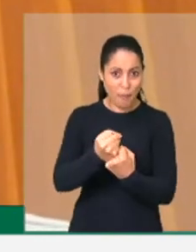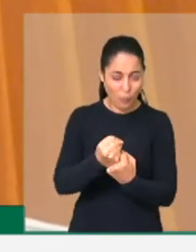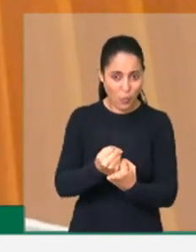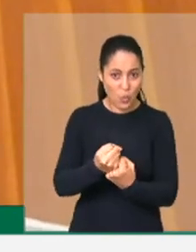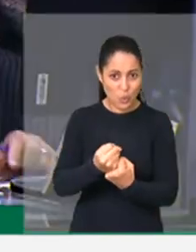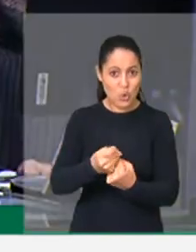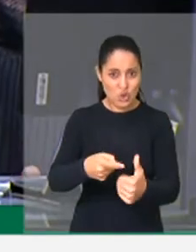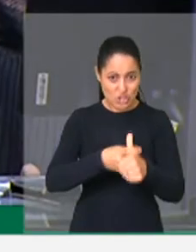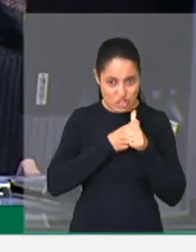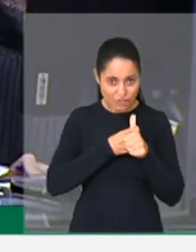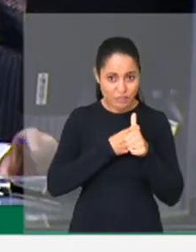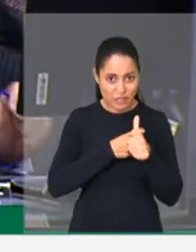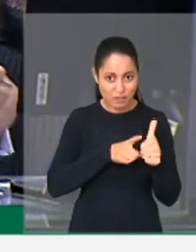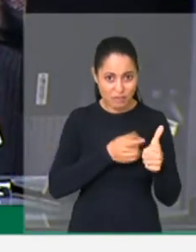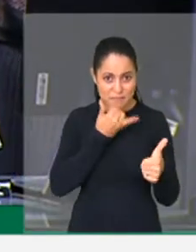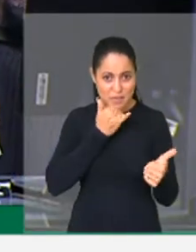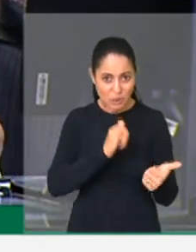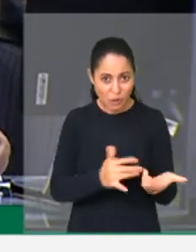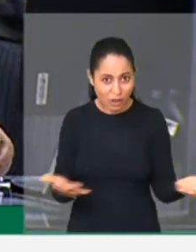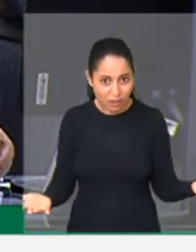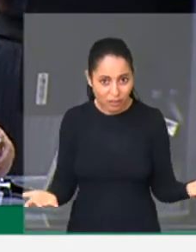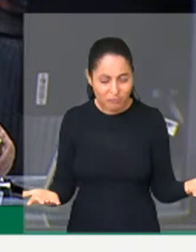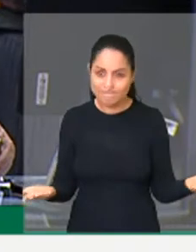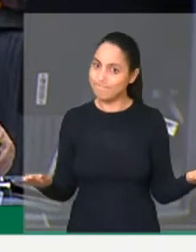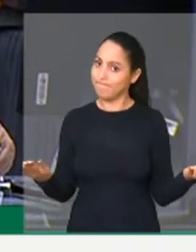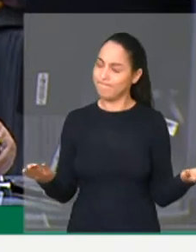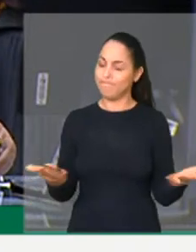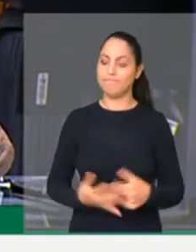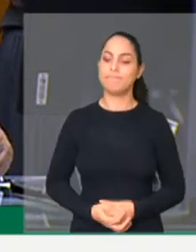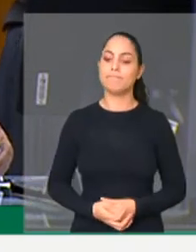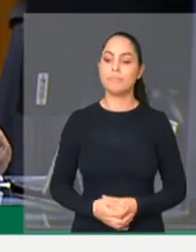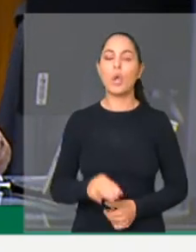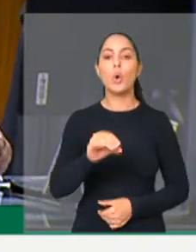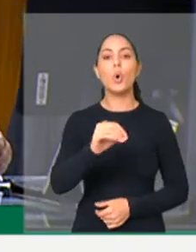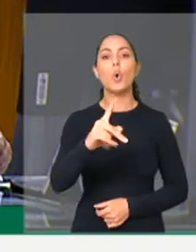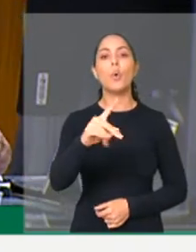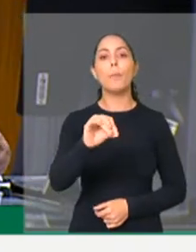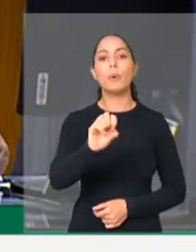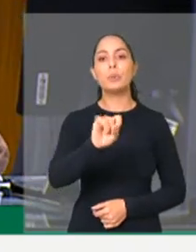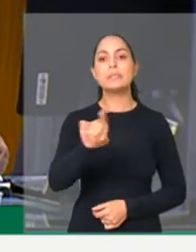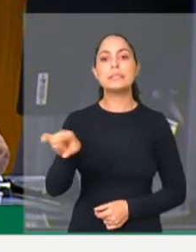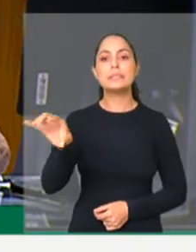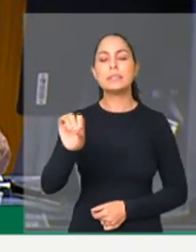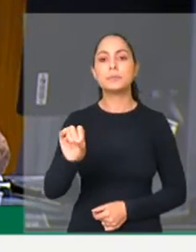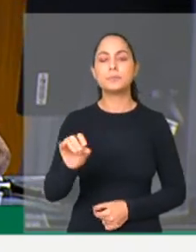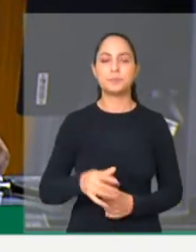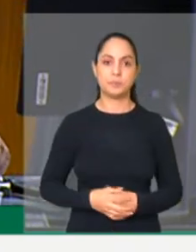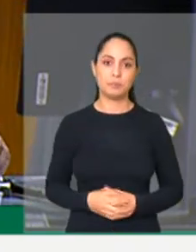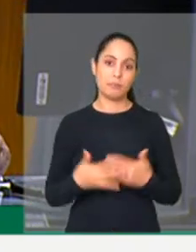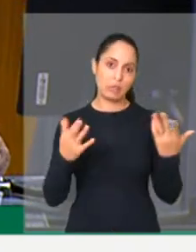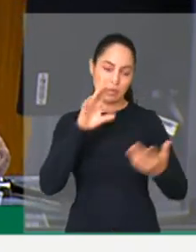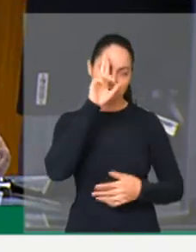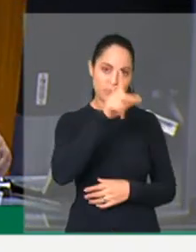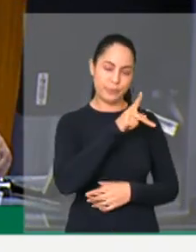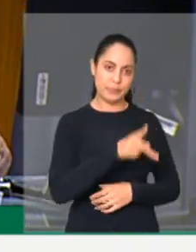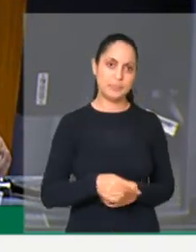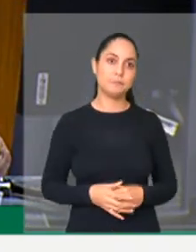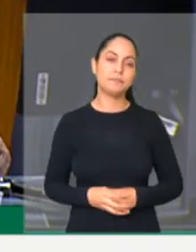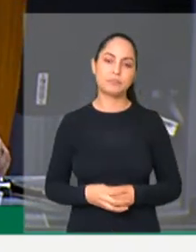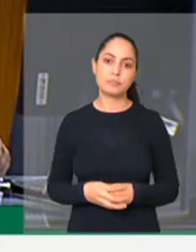OPOSIÇÃO, OPOSIÇÃO ORIENTA NÃO, PRESIDENTE. [PRESIDENTE]: MAIS UM, QUAL FOI? [DEPUTADO]: O NOSSO PSB. [PRESIDENTE]: SIM. -- [DEPUTADO]: ESTÁ COM A MESMA ORIENTAÇÃO DE TODA A OPOSIÇÃO.